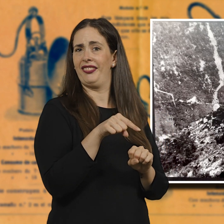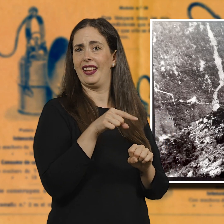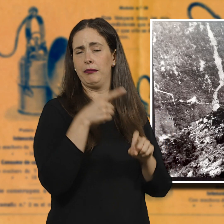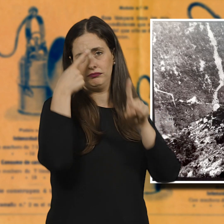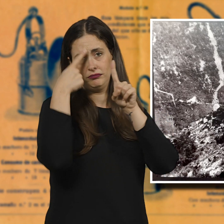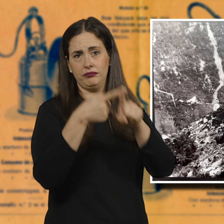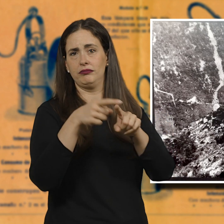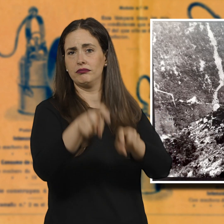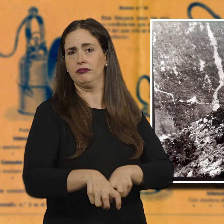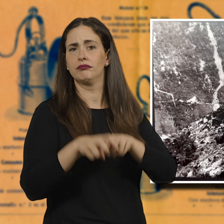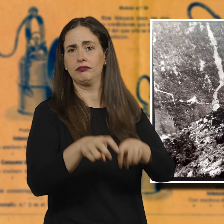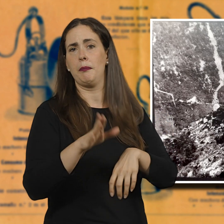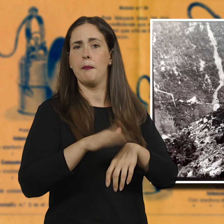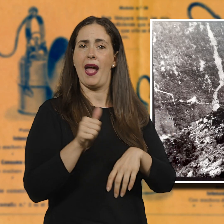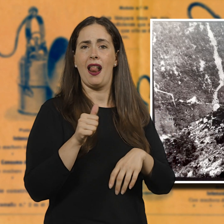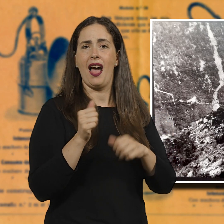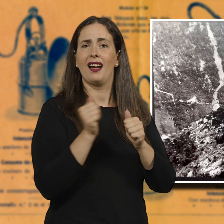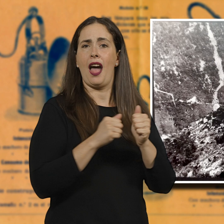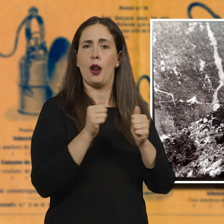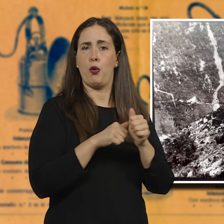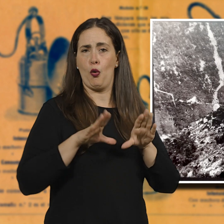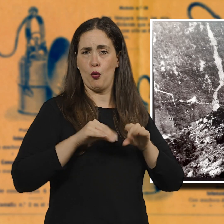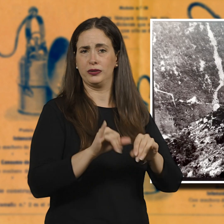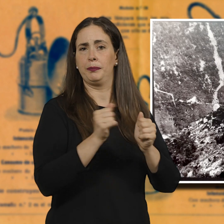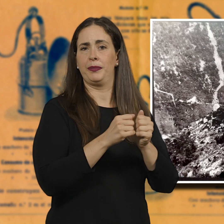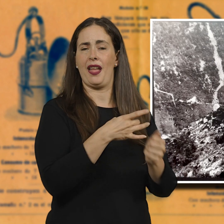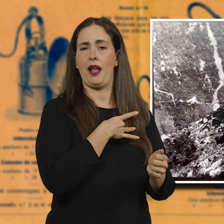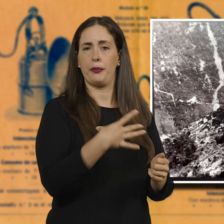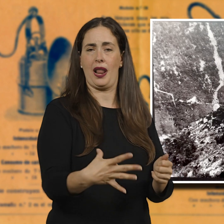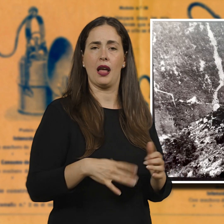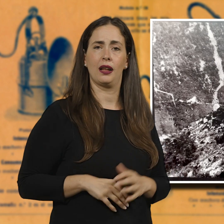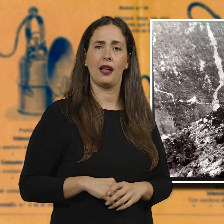el seu ús agrícola per donar sortida a l’estèril del carbó, la pedra calcària.